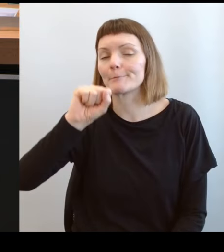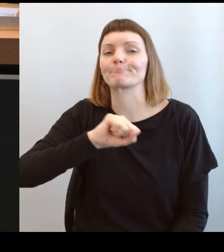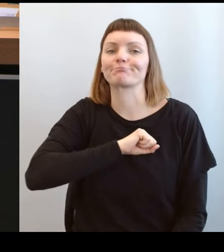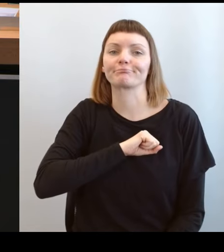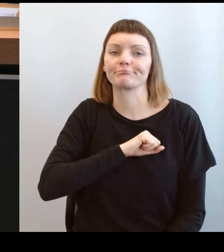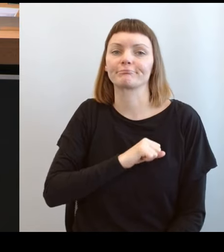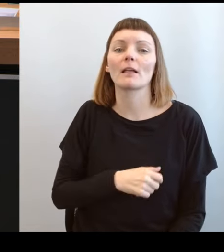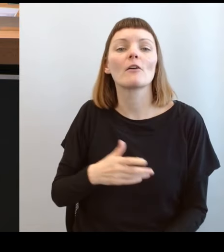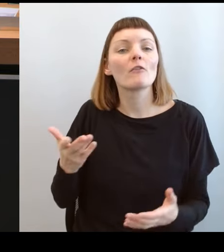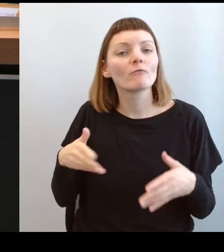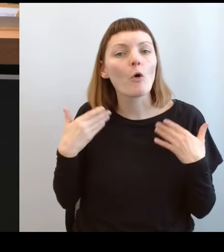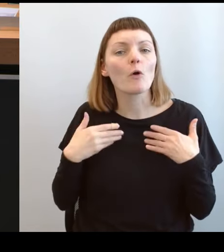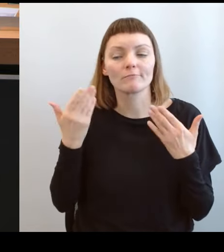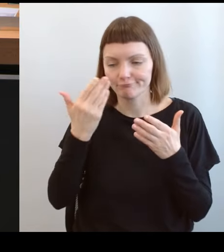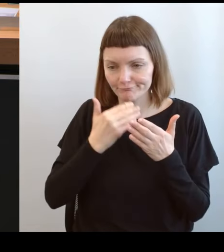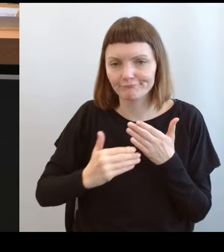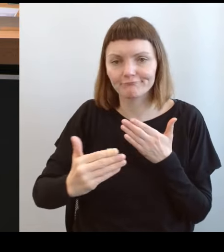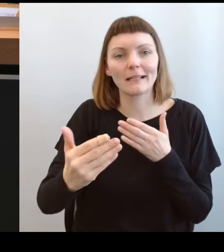Ausschüssen und danke für die Aufmerksamkeit.